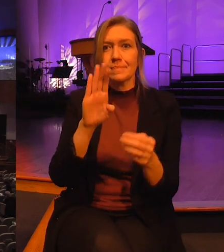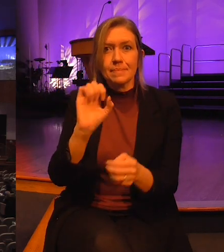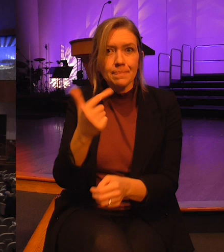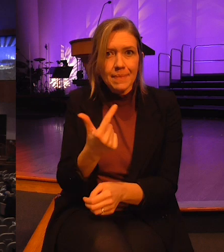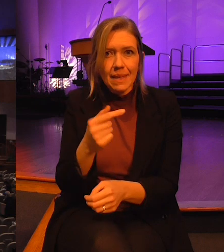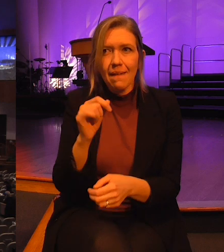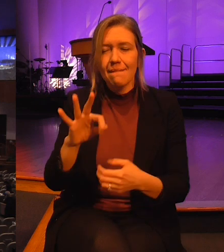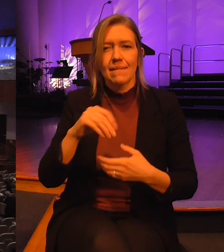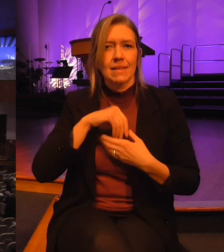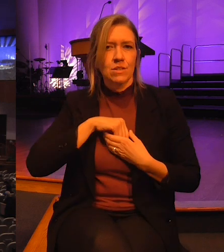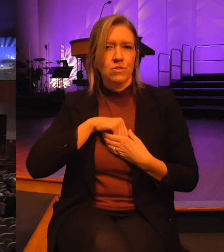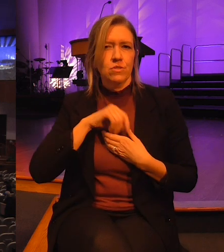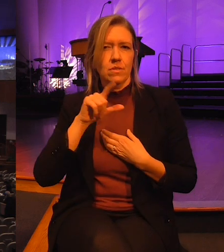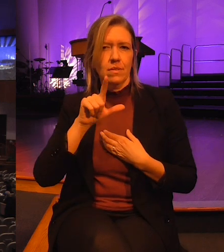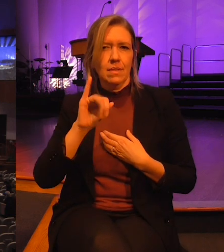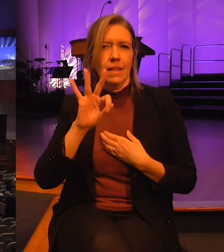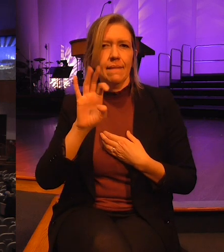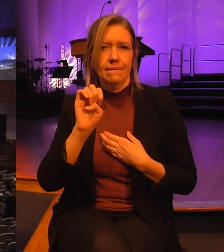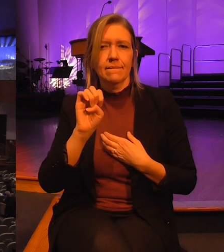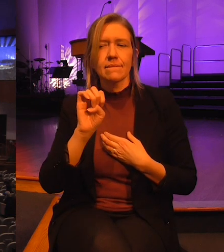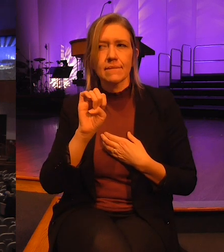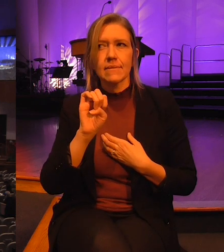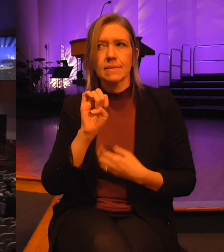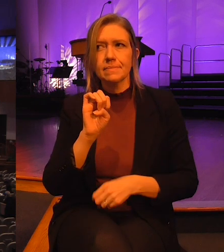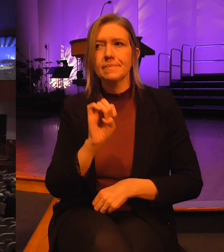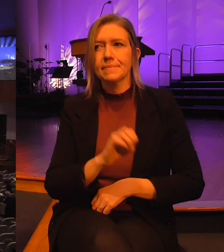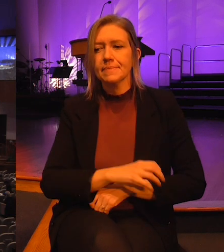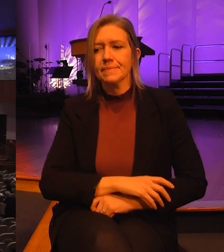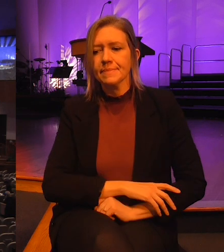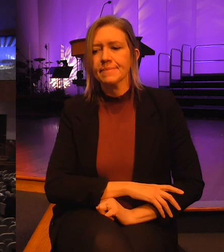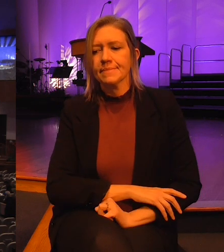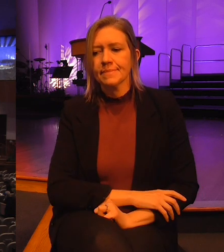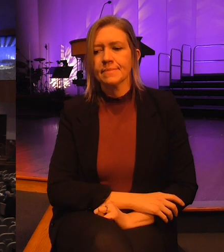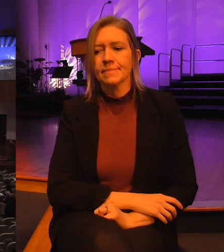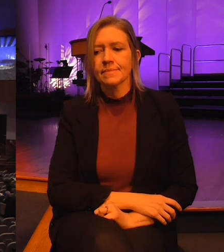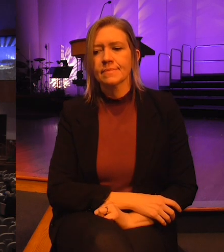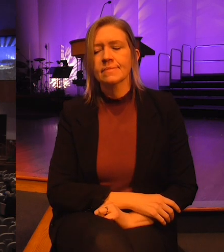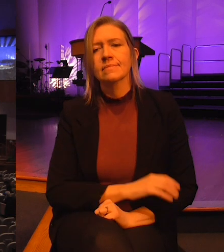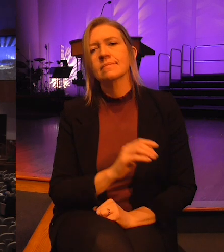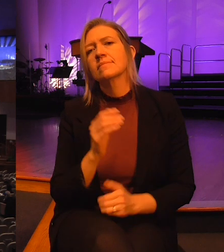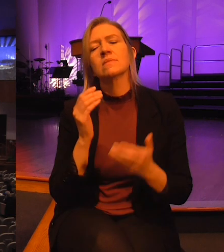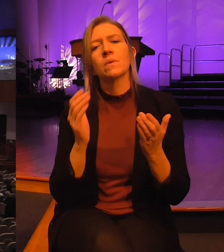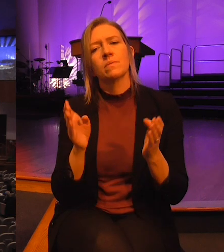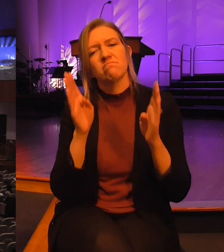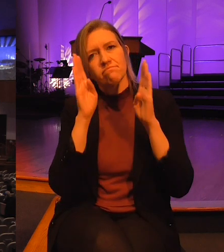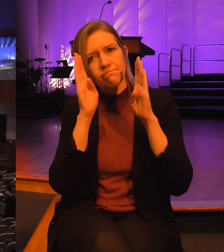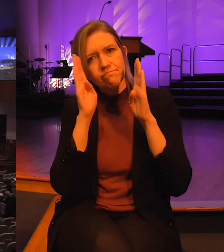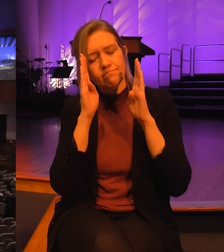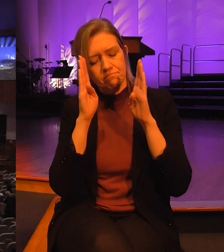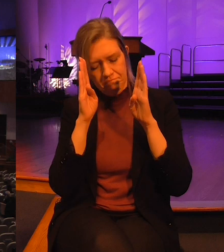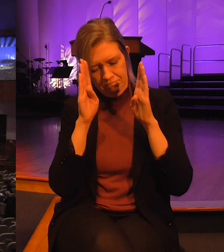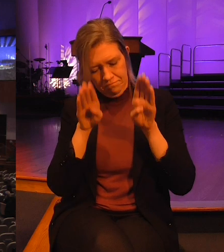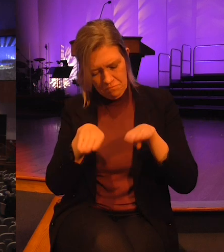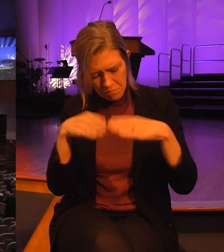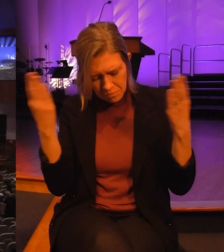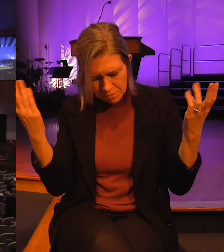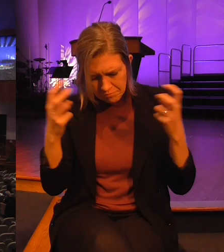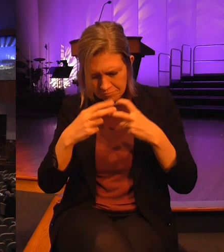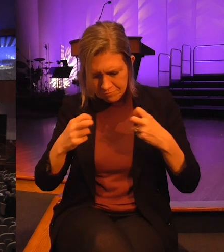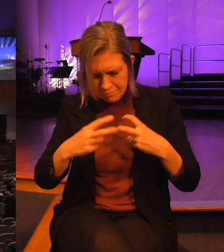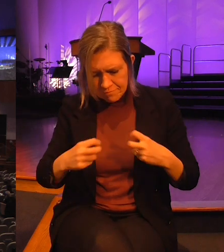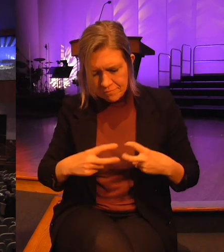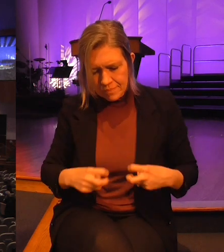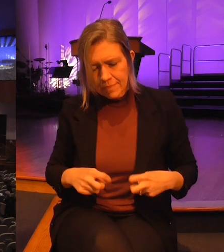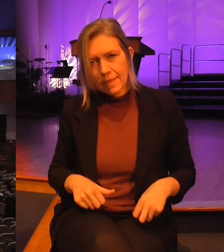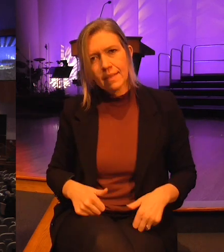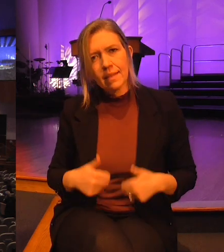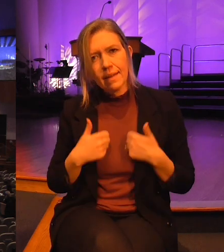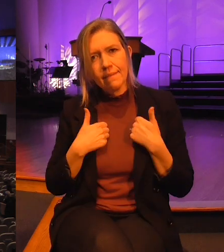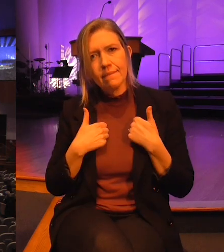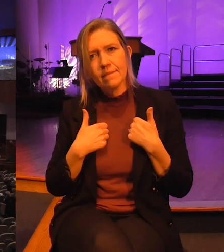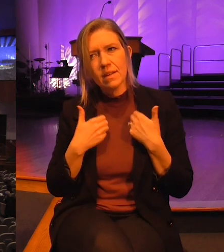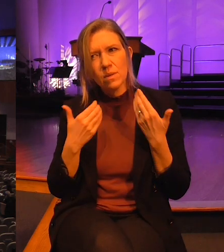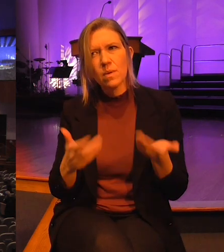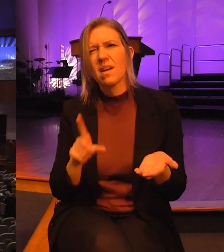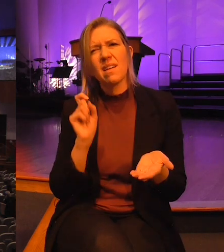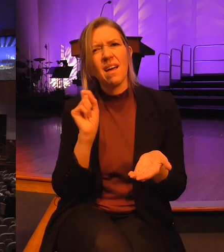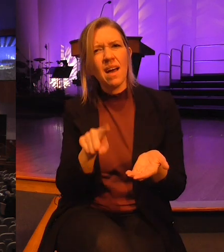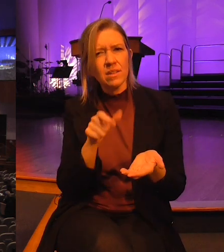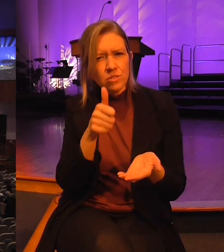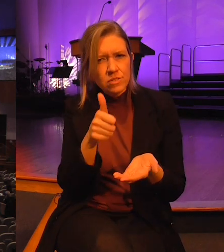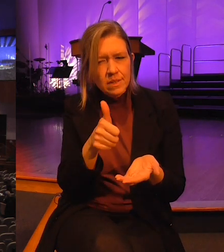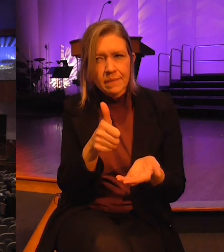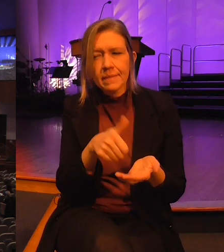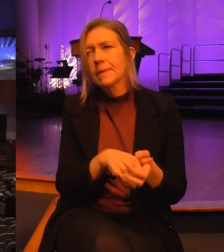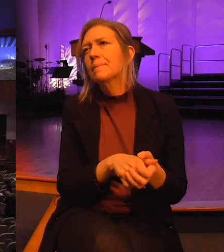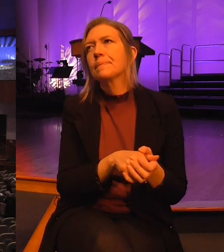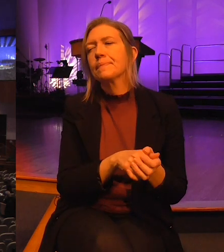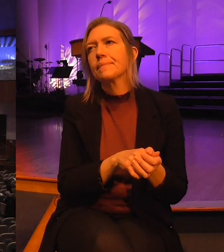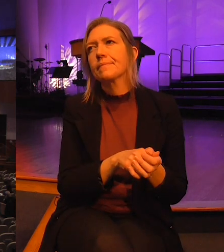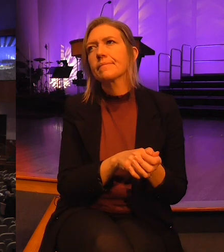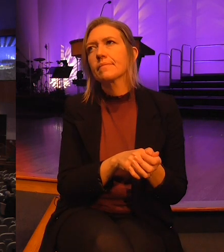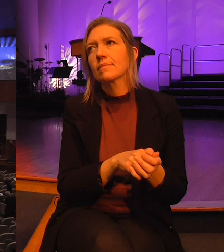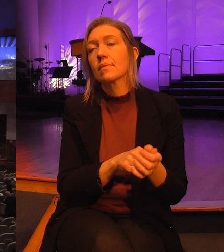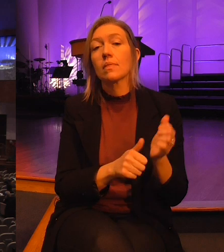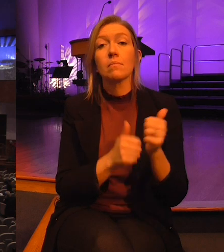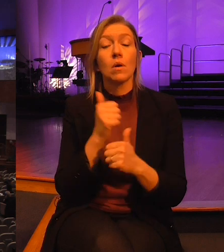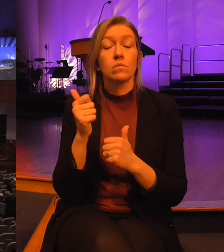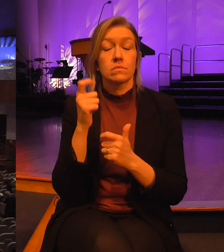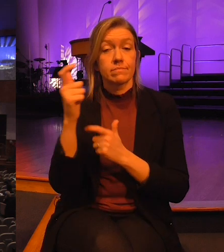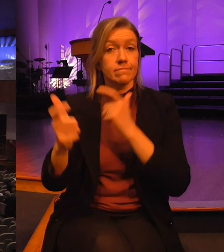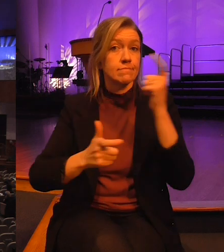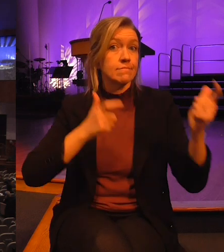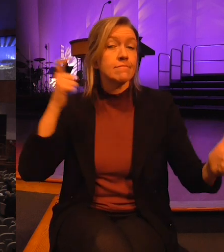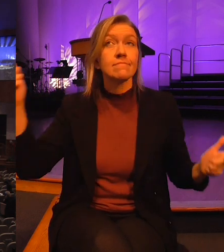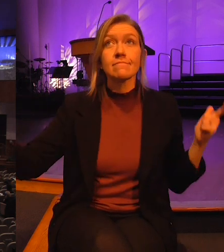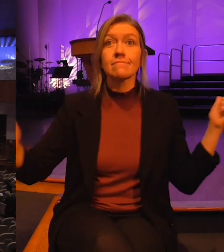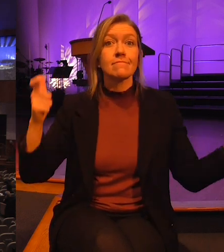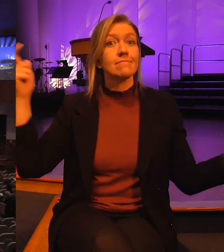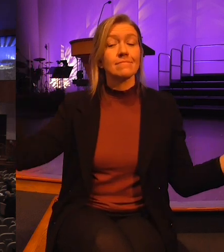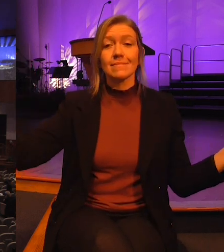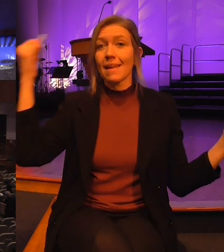vida interior, así que escuchamos. a esta vida hagamos la pregunta cuál es la idea más grandiosa para mi vida en